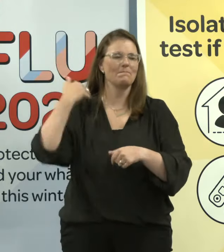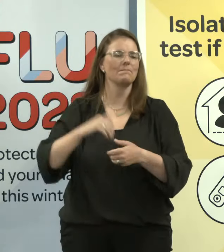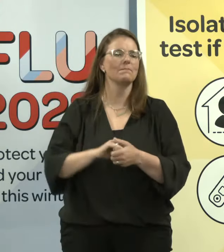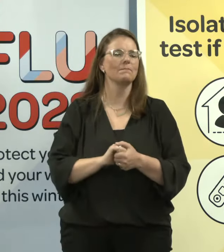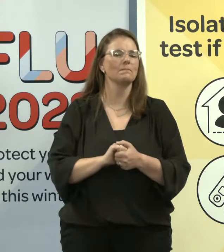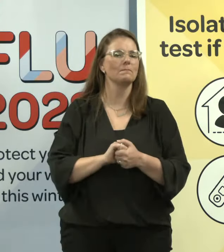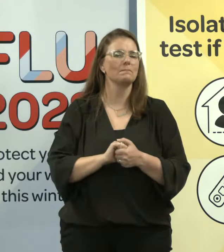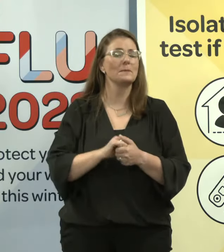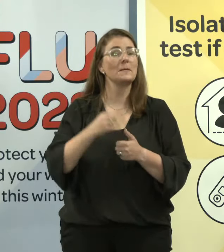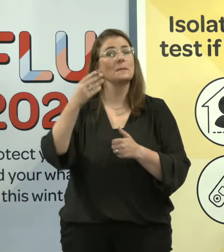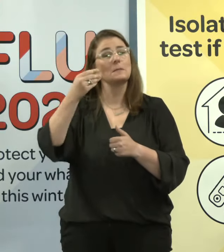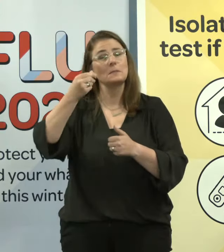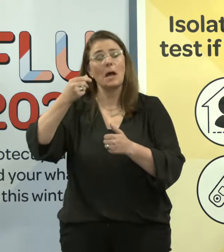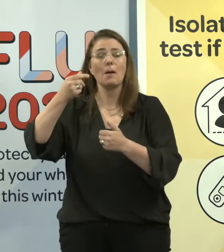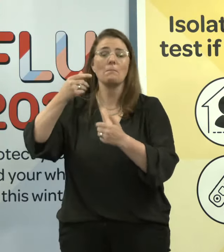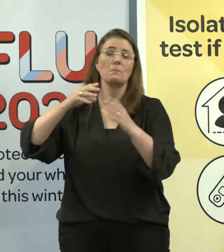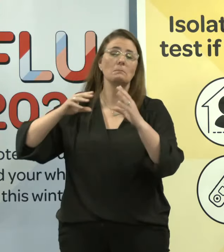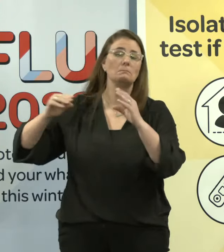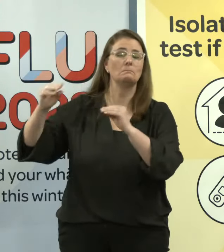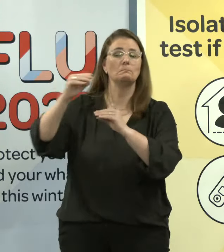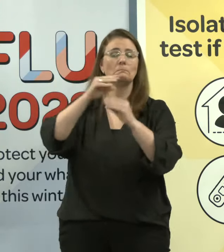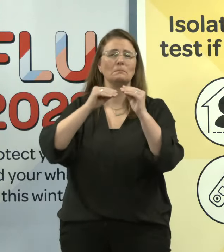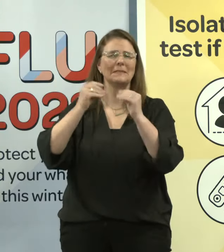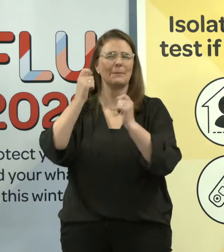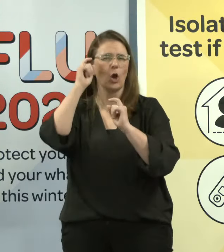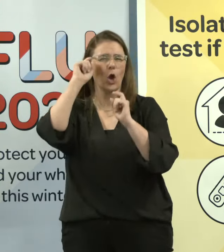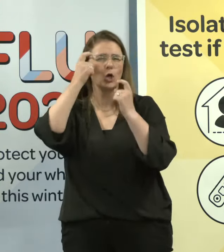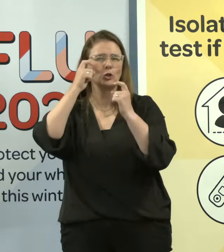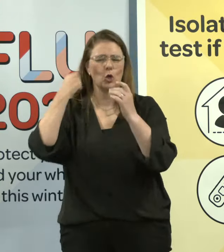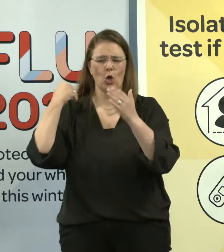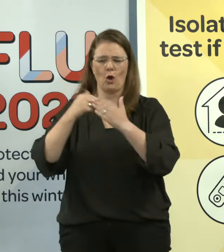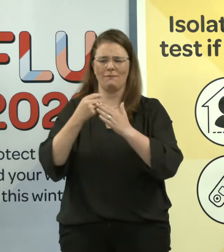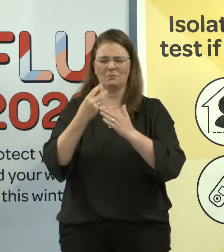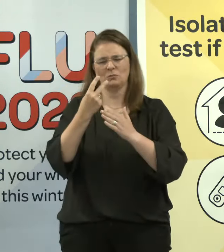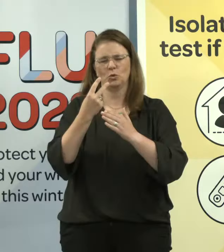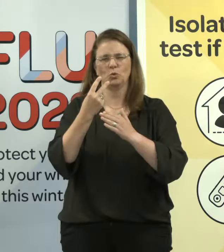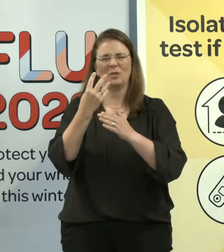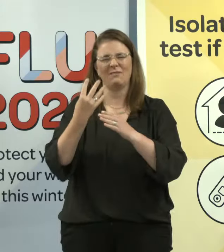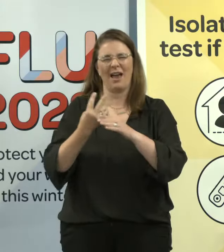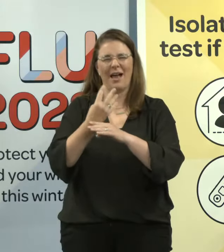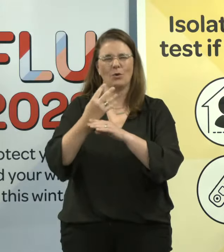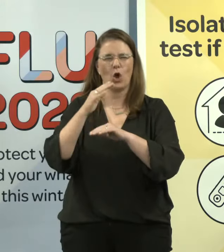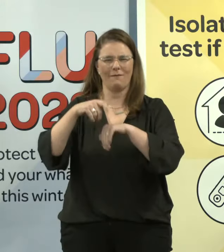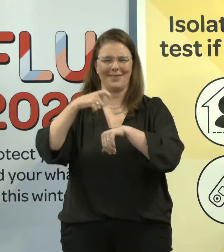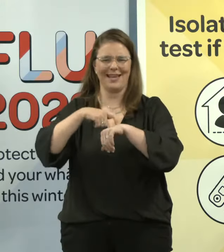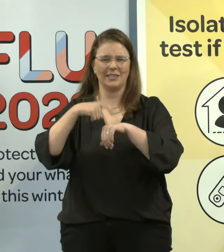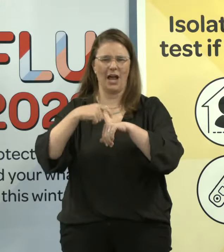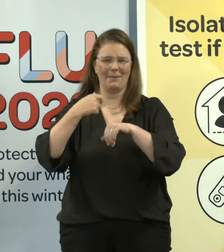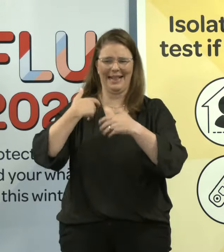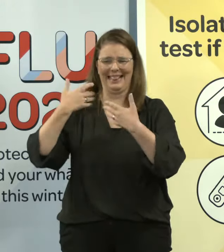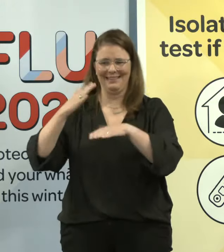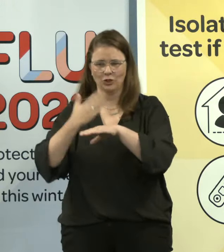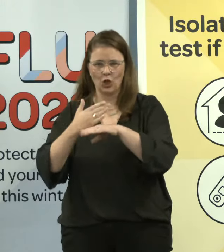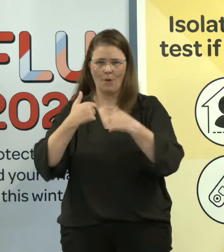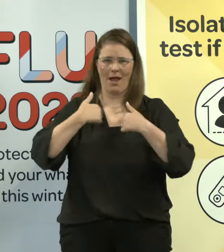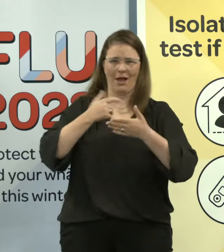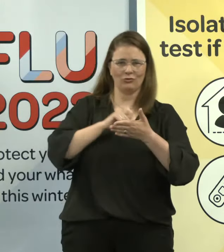katoa ki roto, karekau tetahi o matou e mau kanohi kanohi, i te taha tata ki te whakarongo. He